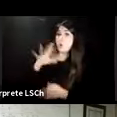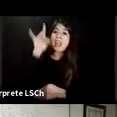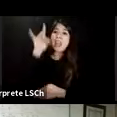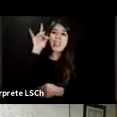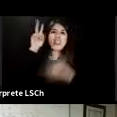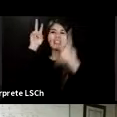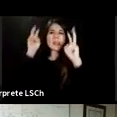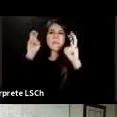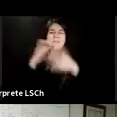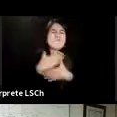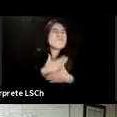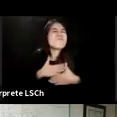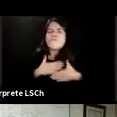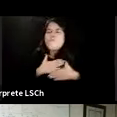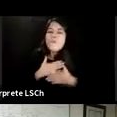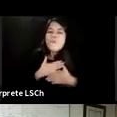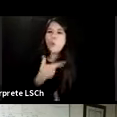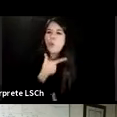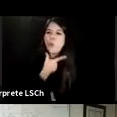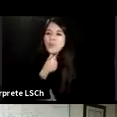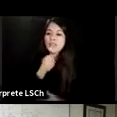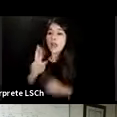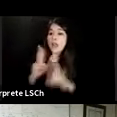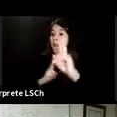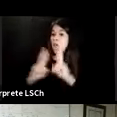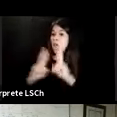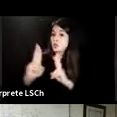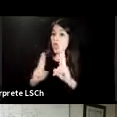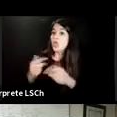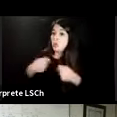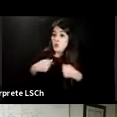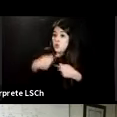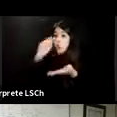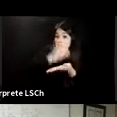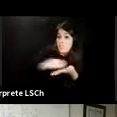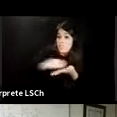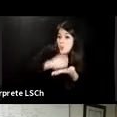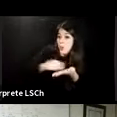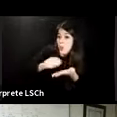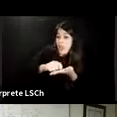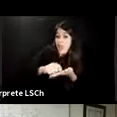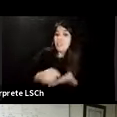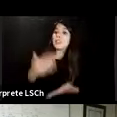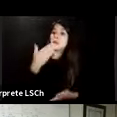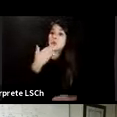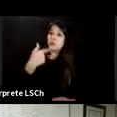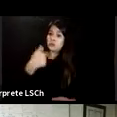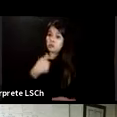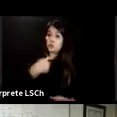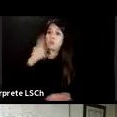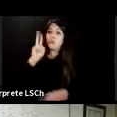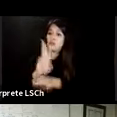que tuviera relación con mi quehacer como escritora, también con mi quehacer como académica y la verdad es que no